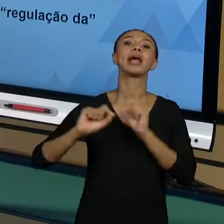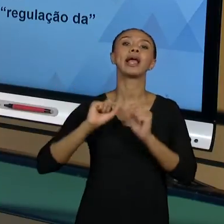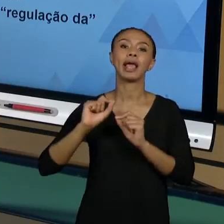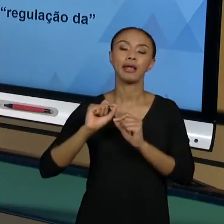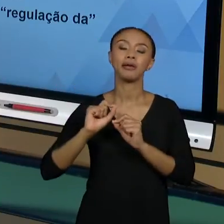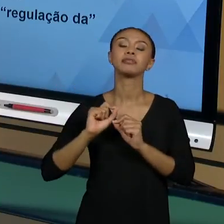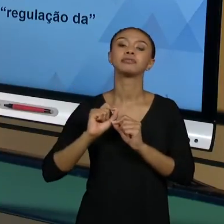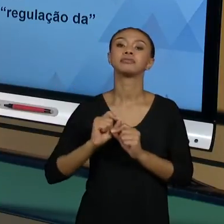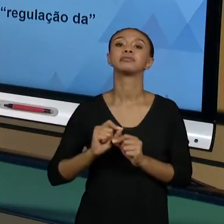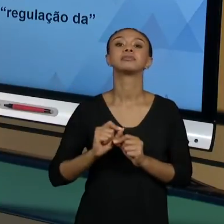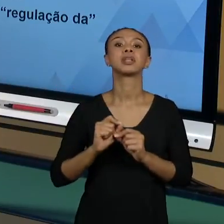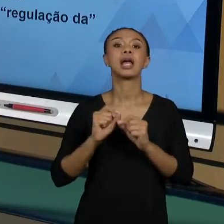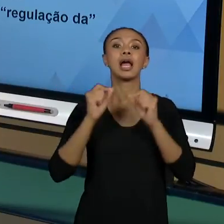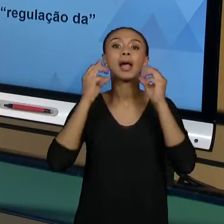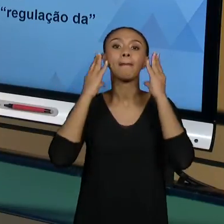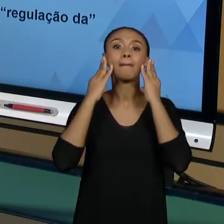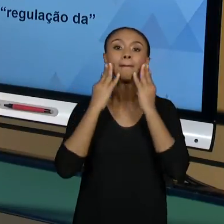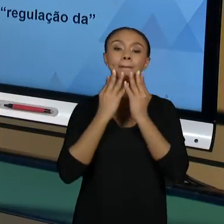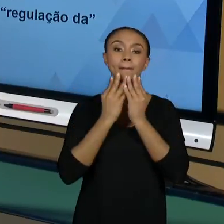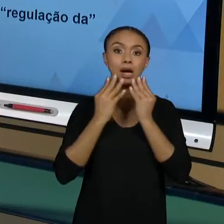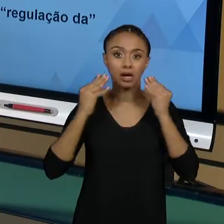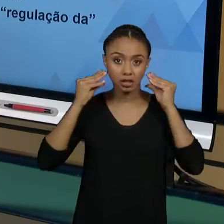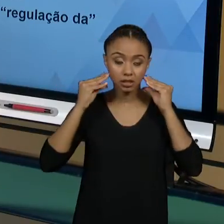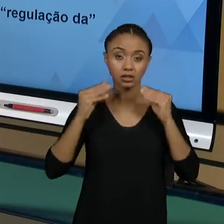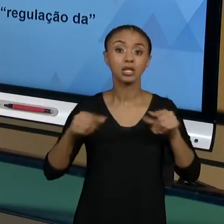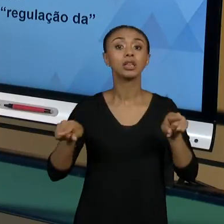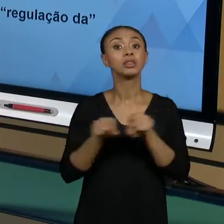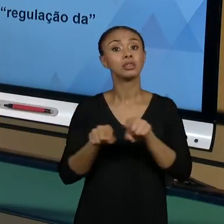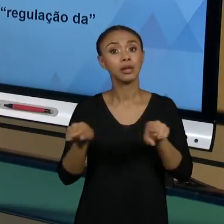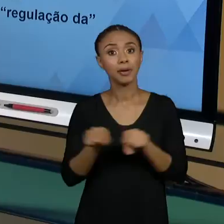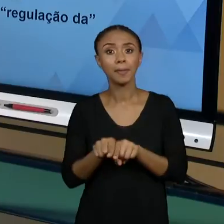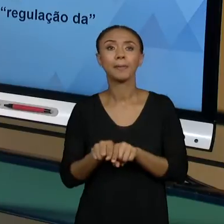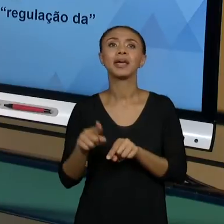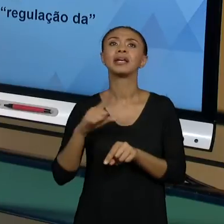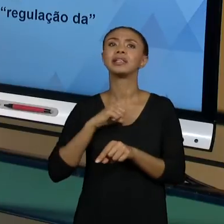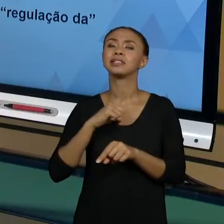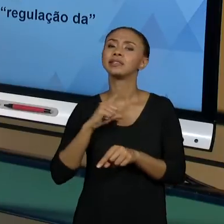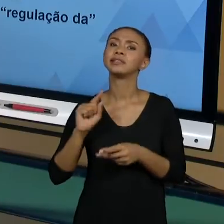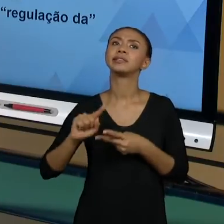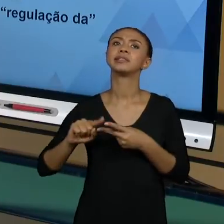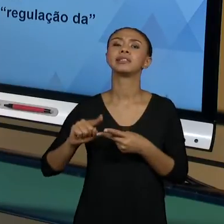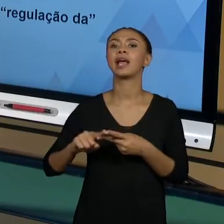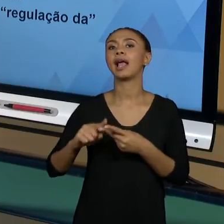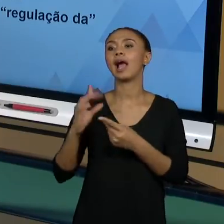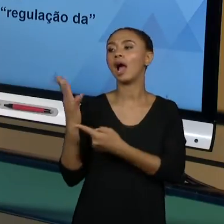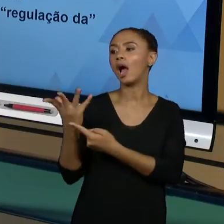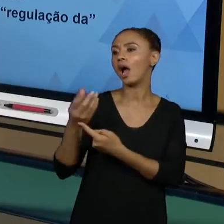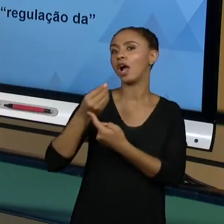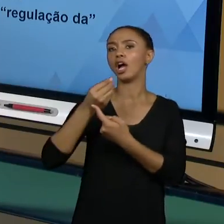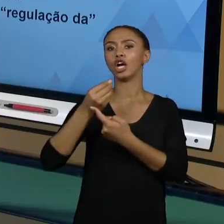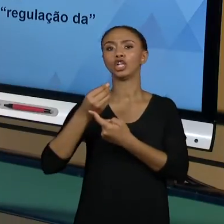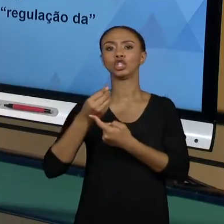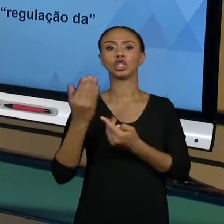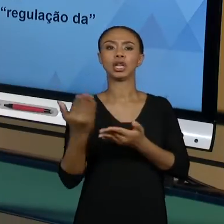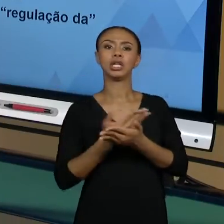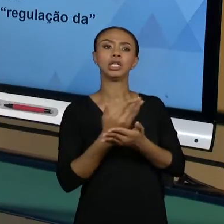CULTURAIS, ELES VÃO COM SE CONCENTRAR NAS ANÁLISES DAS OBRAS DE ARTE, NAS ANÁLISES DA LITERATURA. MAIS ADIANTE, COM O PASSAR DO TEMPO E